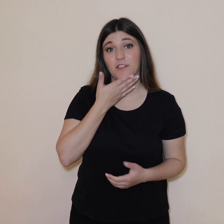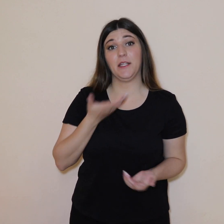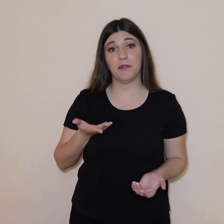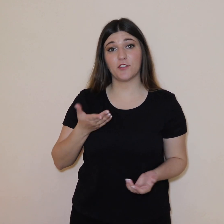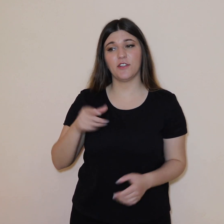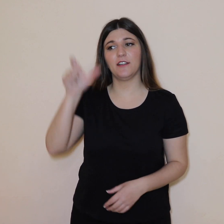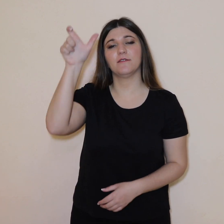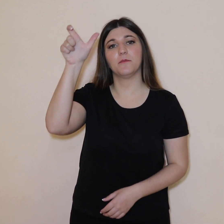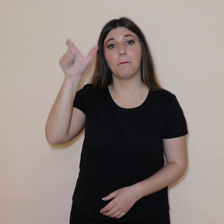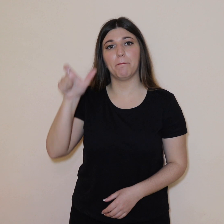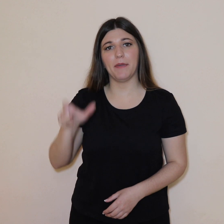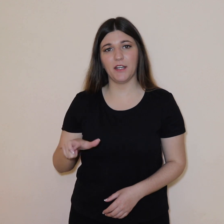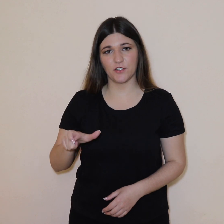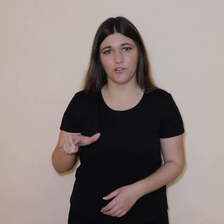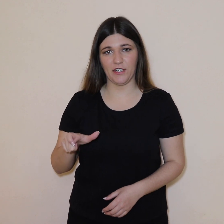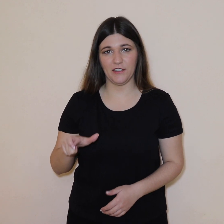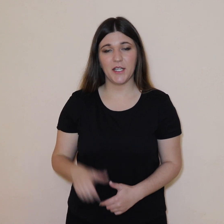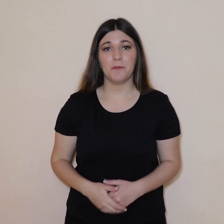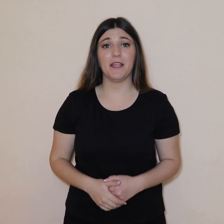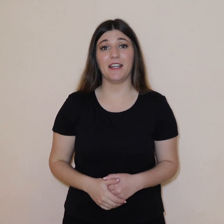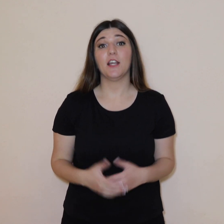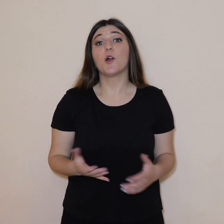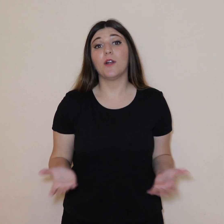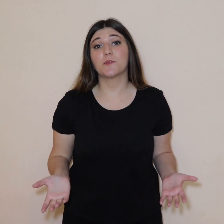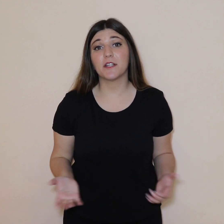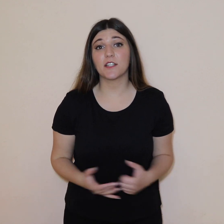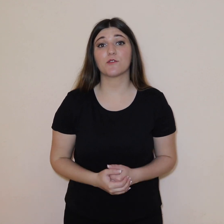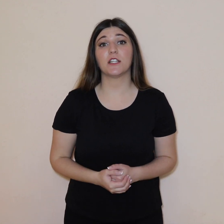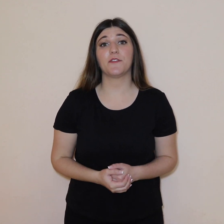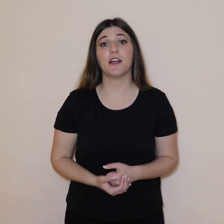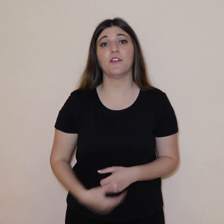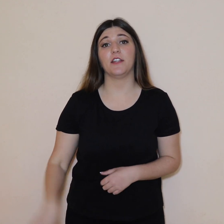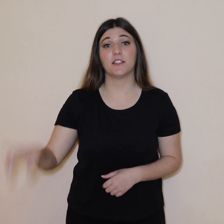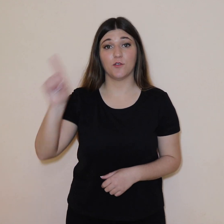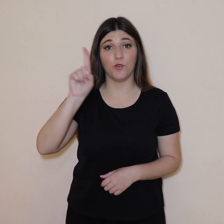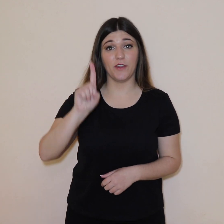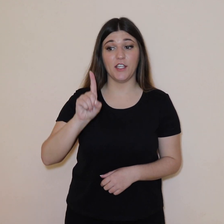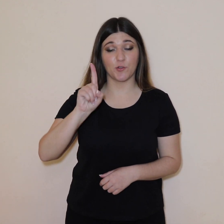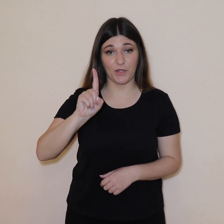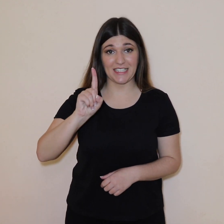de "persona". Persona. ¿Bien? ¿Cuáles pueden ser sus clasificadores? Uno de ellos puede ser